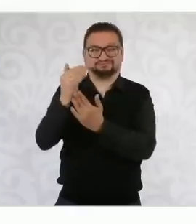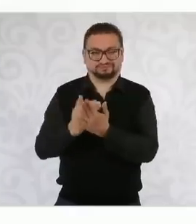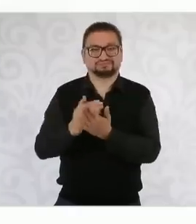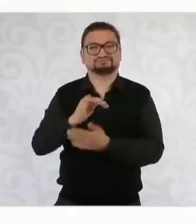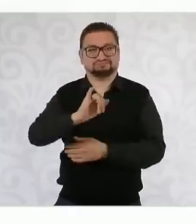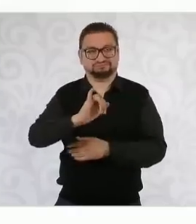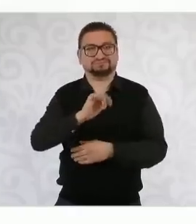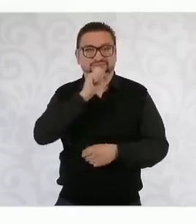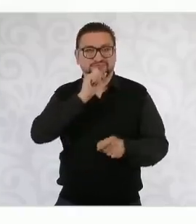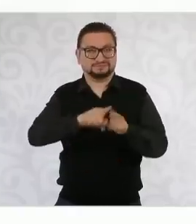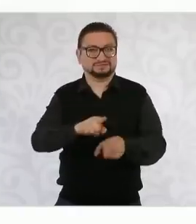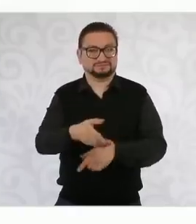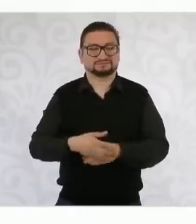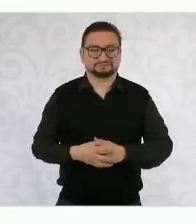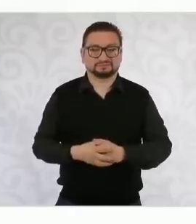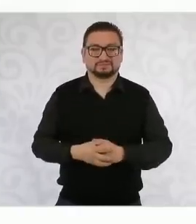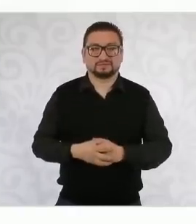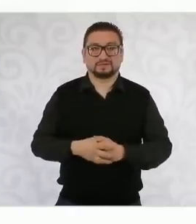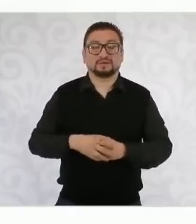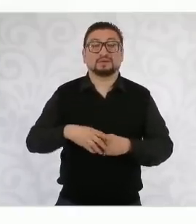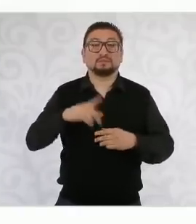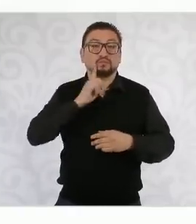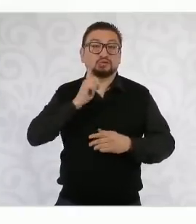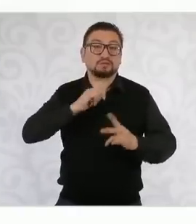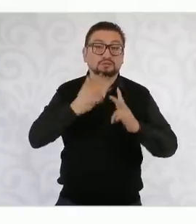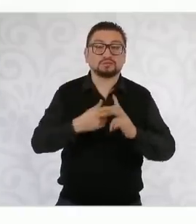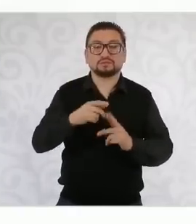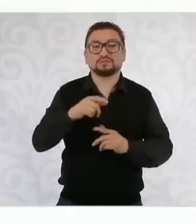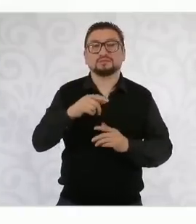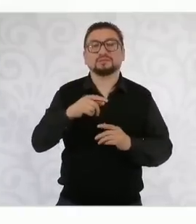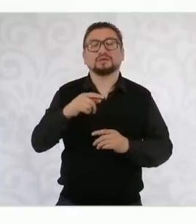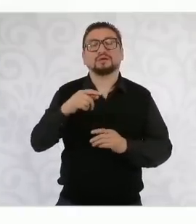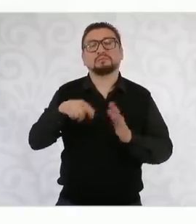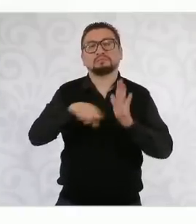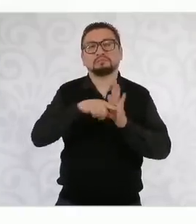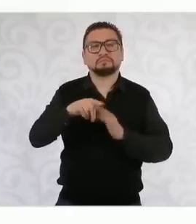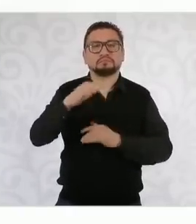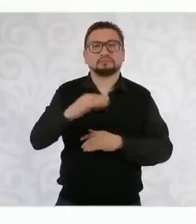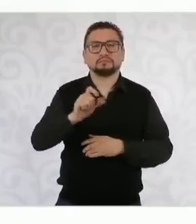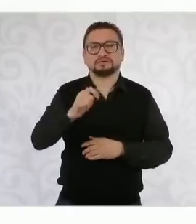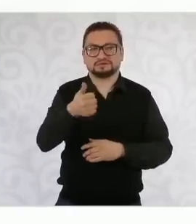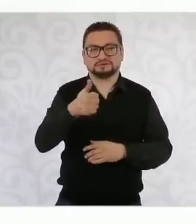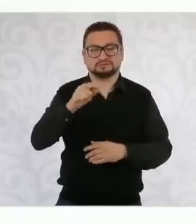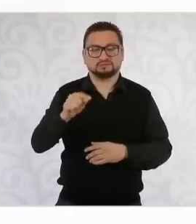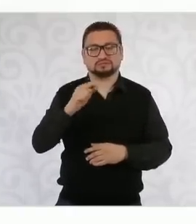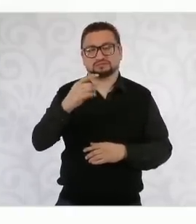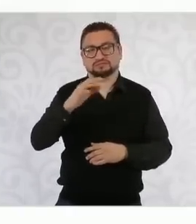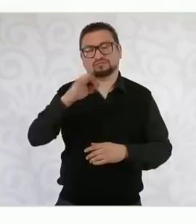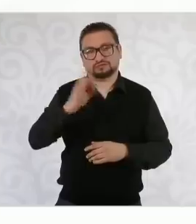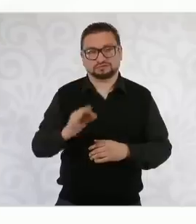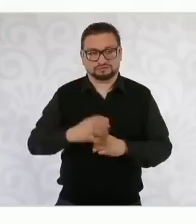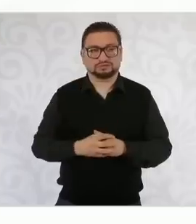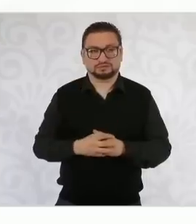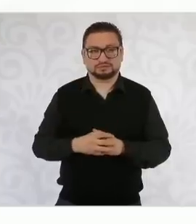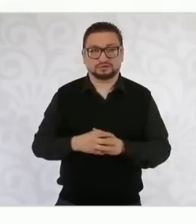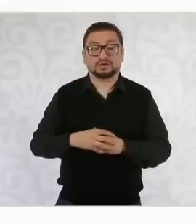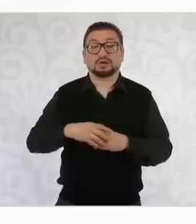estos delitos en feminicidio 26 menos 26.5 por lesiones dolosas por disparo de arma de